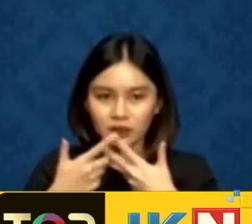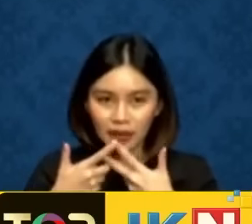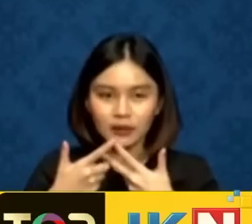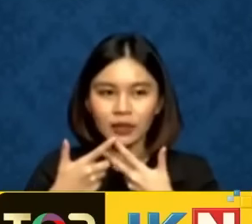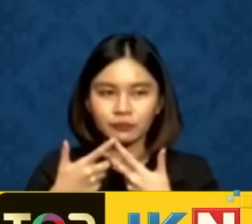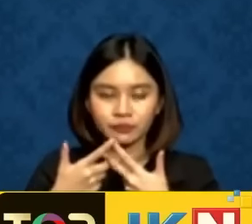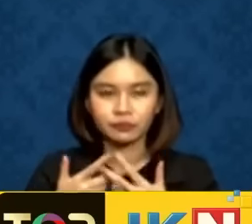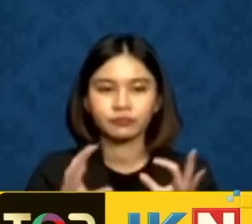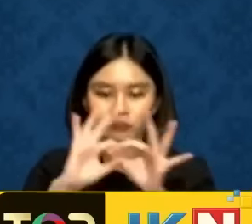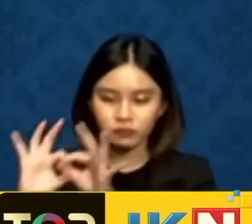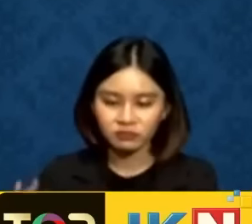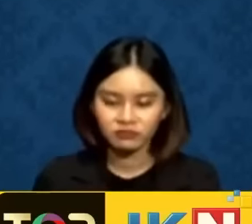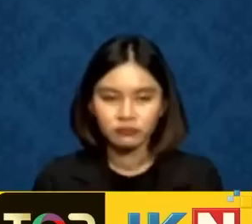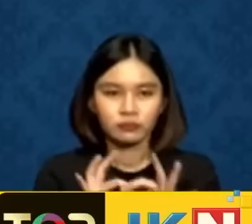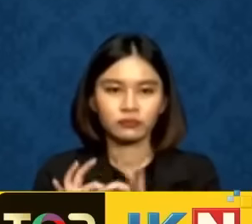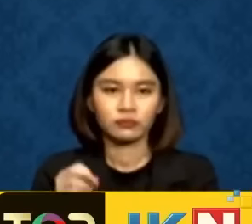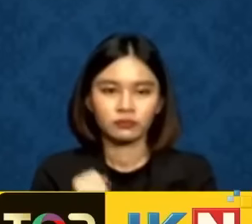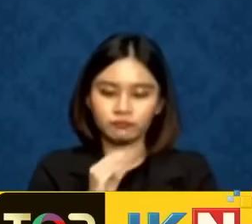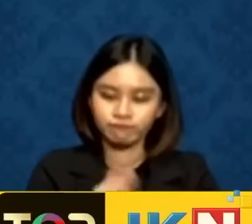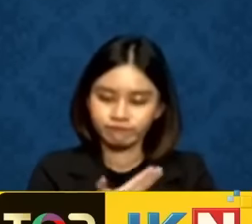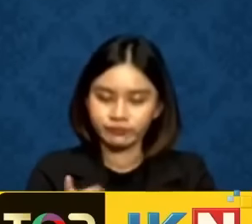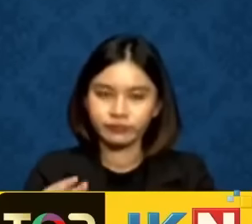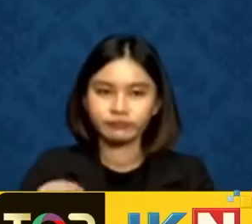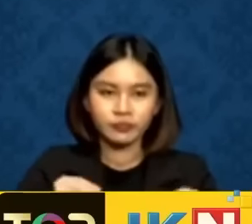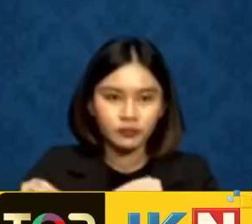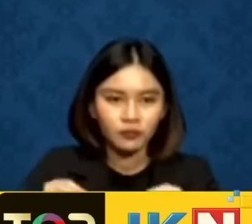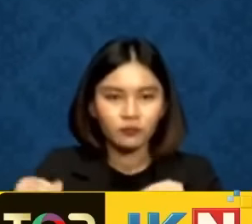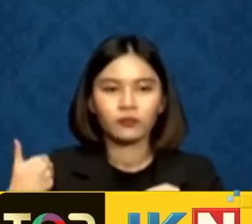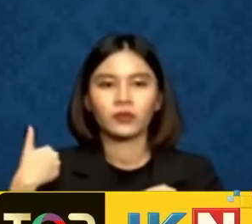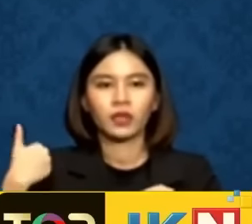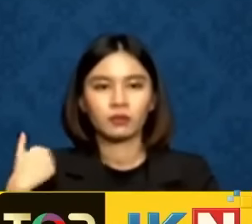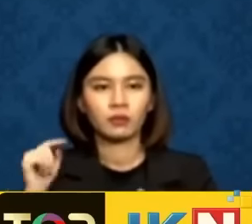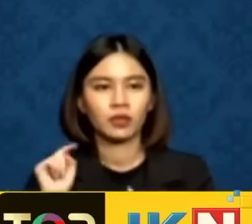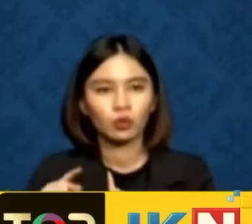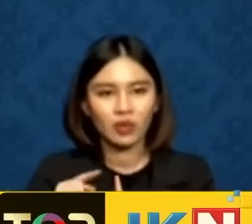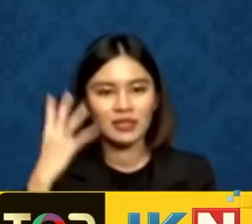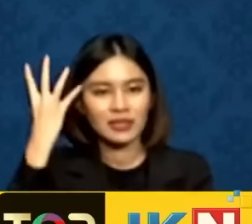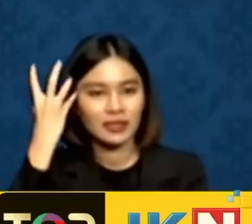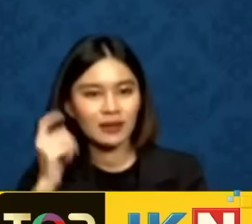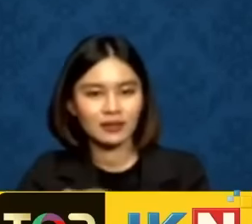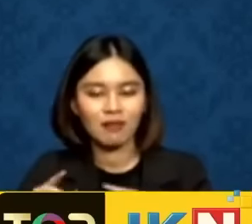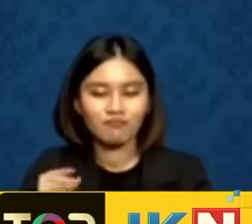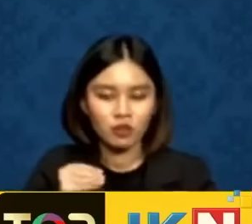อุปทานและการดำเนินธุรกิจจะมีความยืด หยุ่นต่อสถานการณ์ความตึงเครียดต่างๆจึง